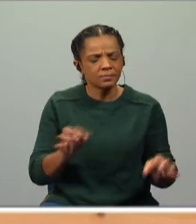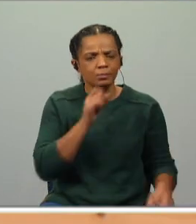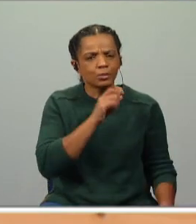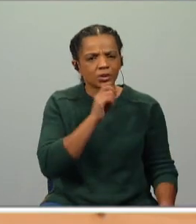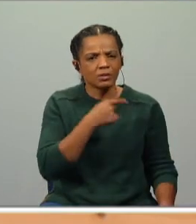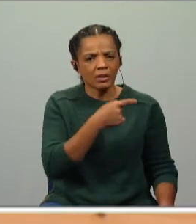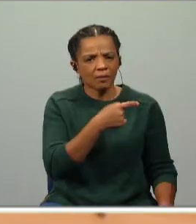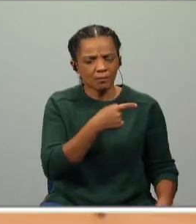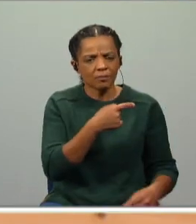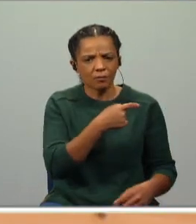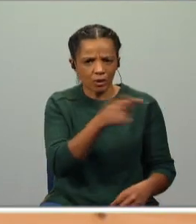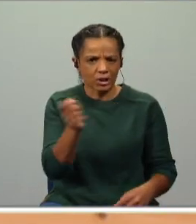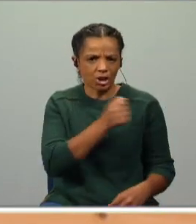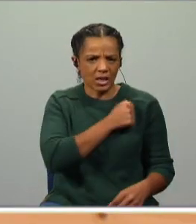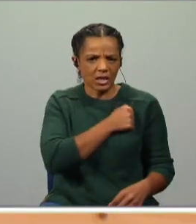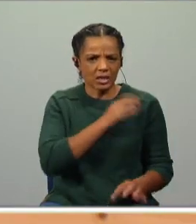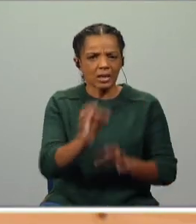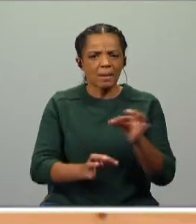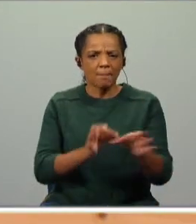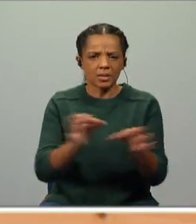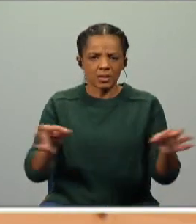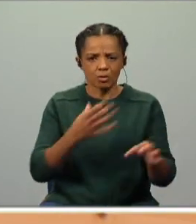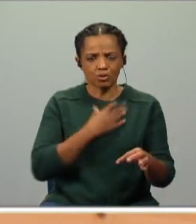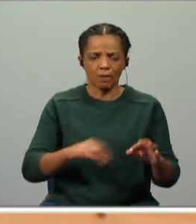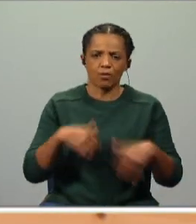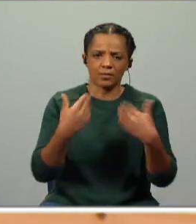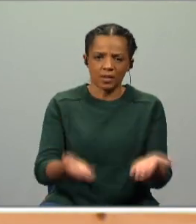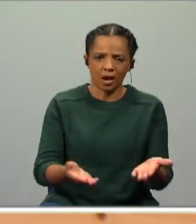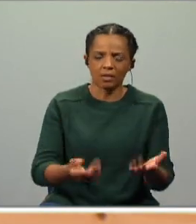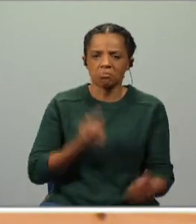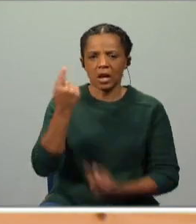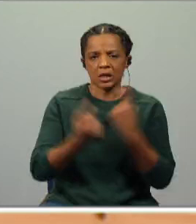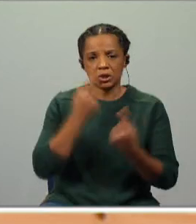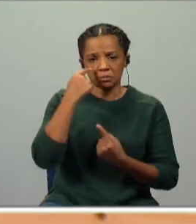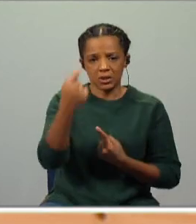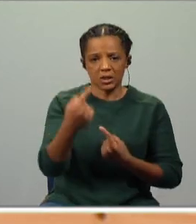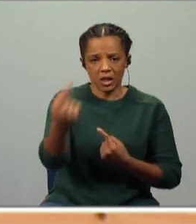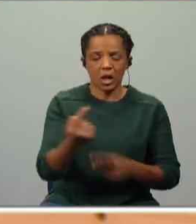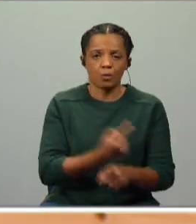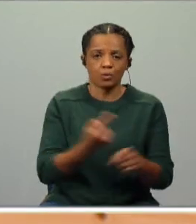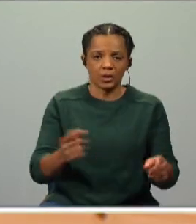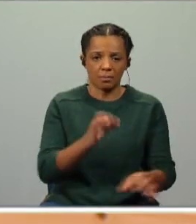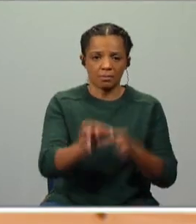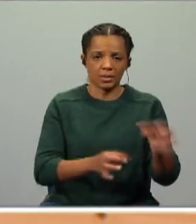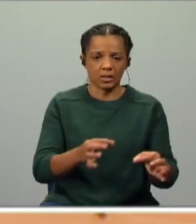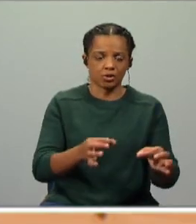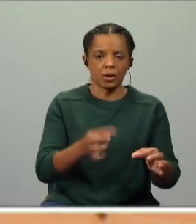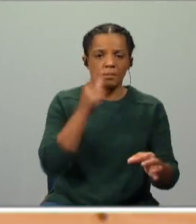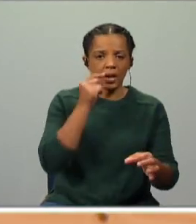de dar um presente lá em casa a alguém especial, porque recebem presentes do pai natal eventualmente.